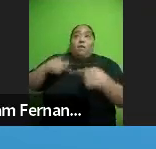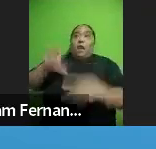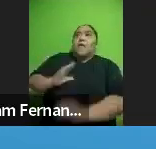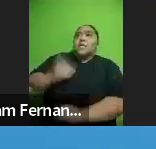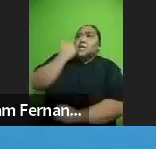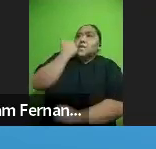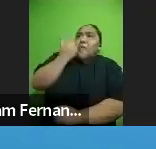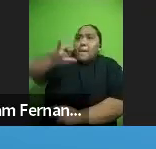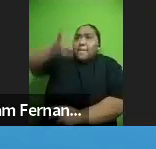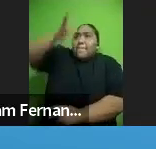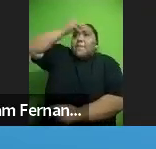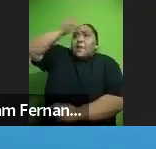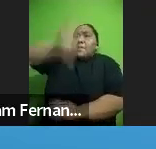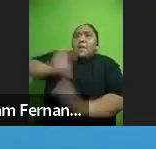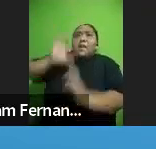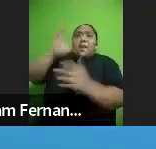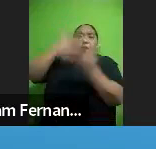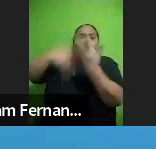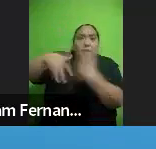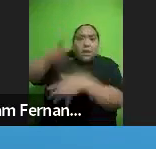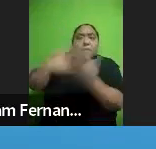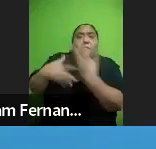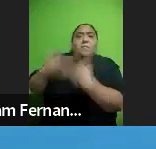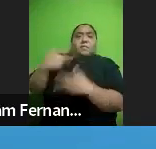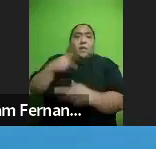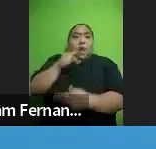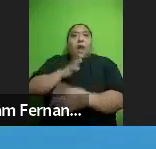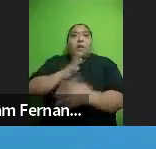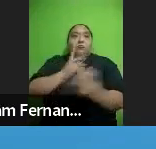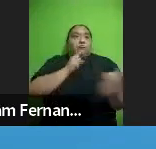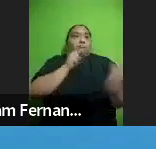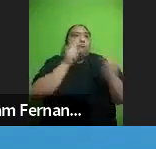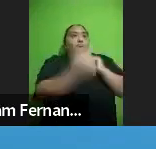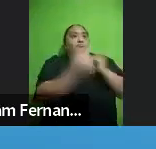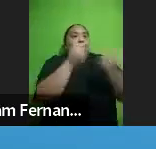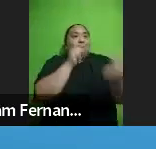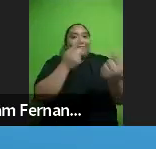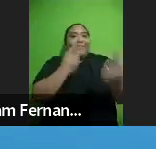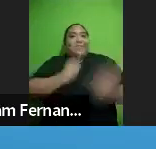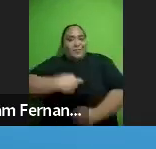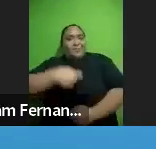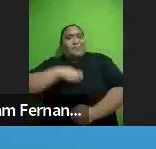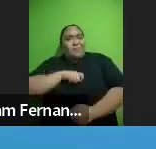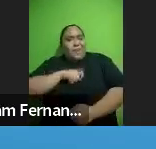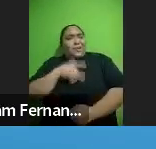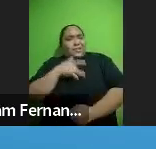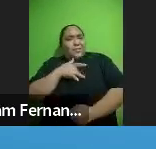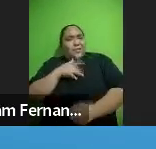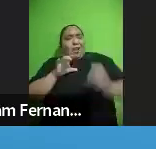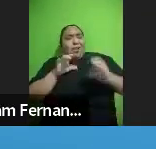a a identificar con a identificar con esta a identificar con esta cultura y con Esta comunidad también llegamos a ser parte